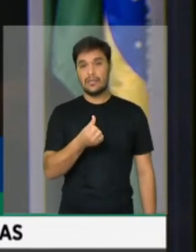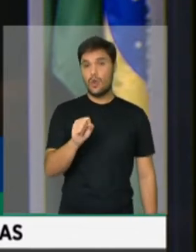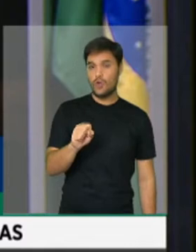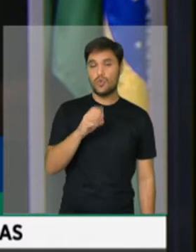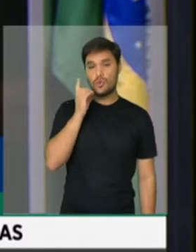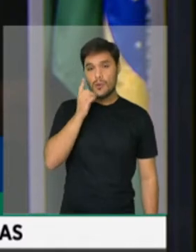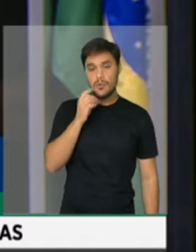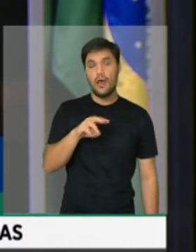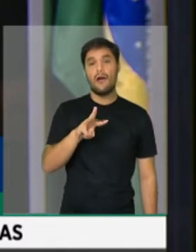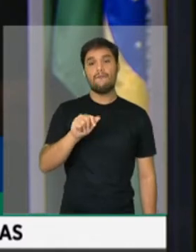DE EM SERGIPE, N °. 43 DEPUTADO JOÃO CARLOS BACELAR